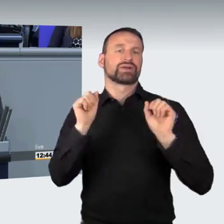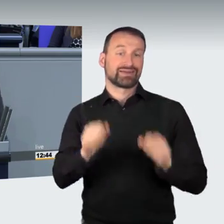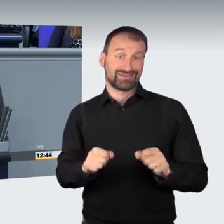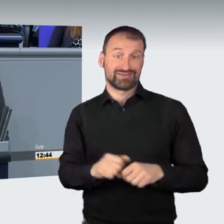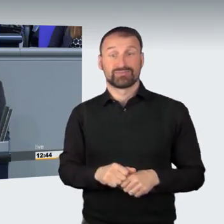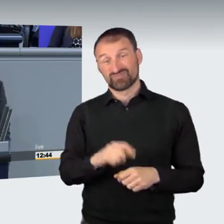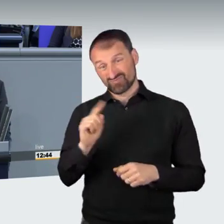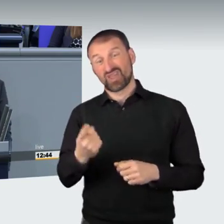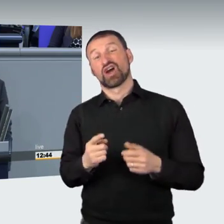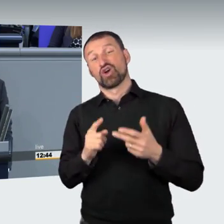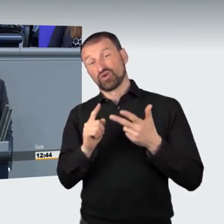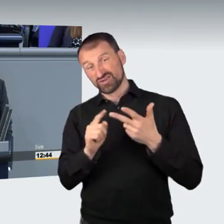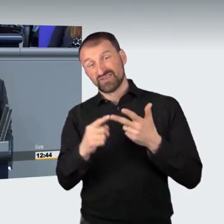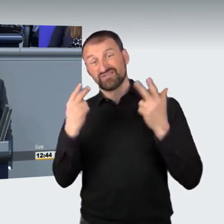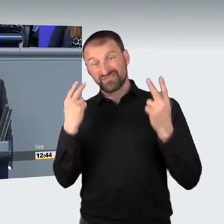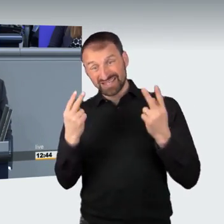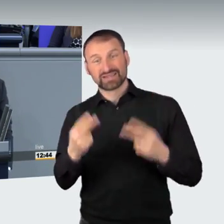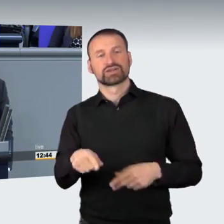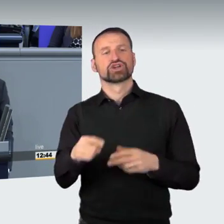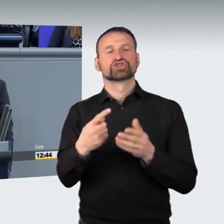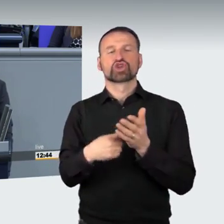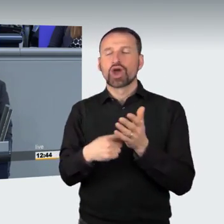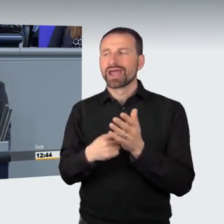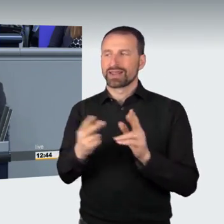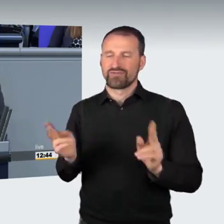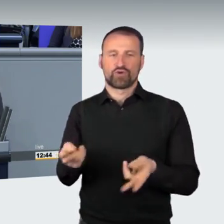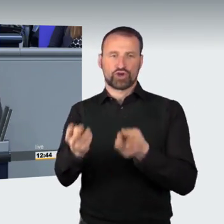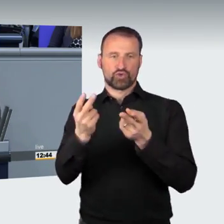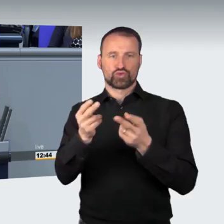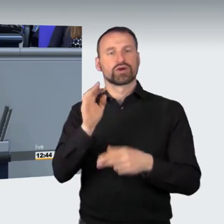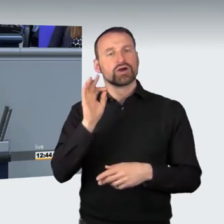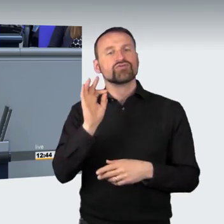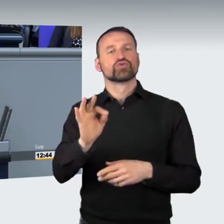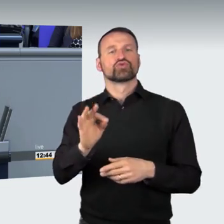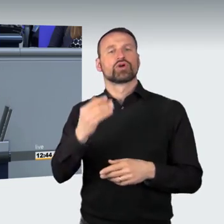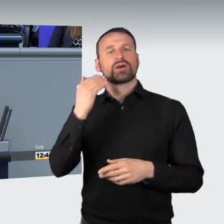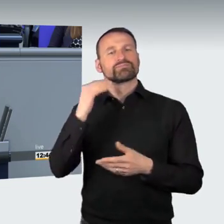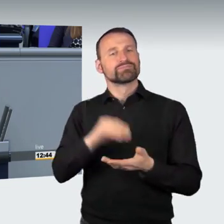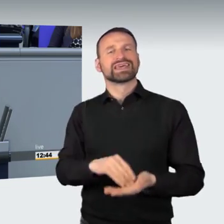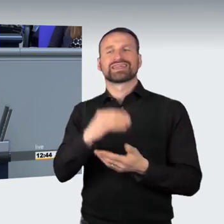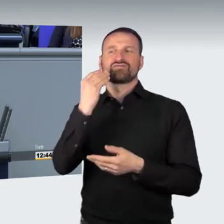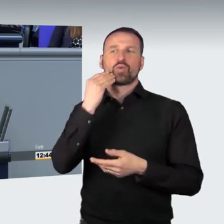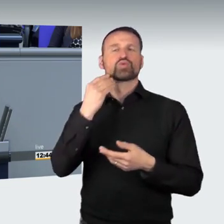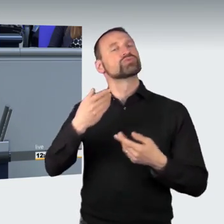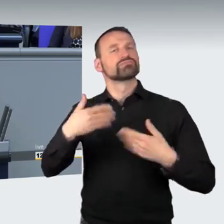Ich glaube, es ist wichtig, dass wir gerade in diesen Zeiten Kapital freisetzen und steuerliche Förderung ermöglichen,